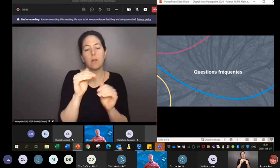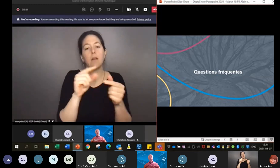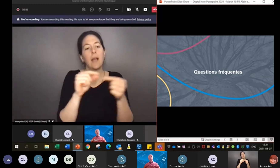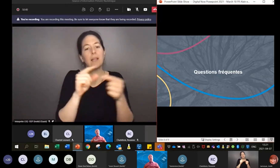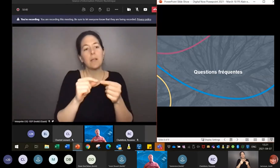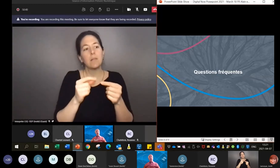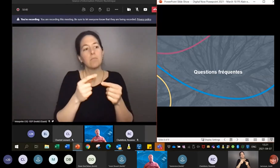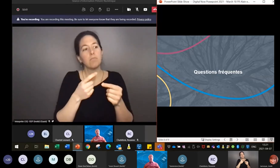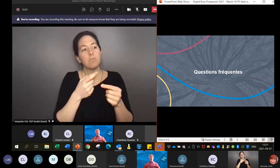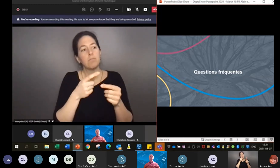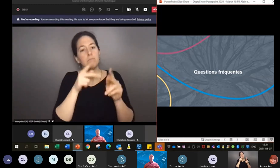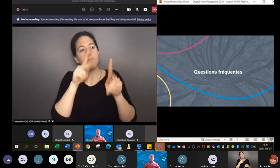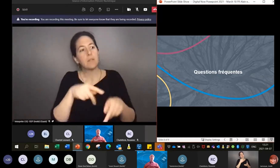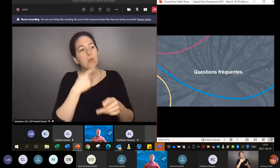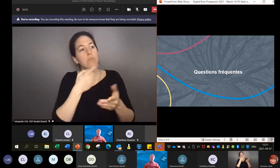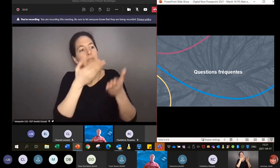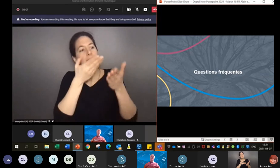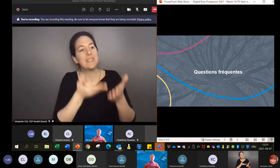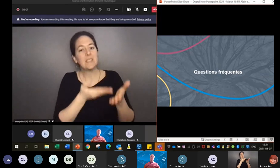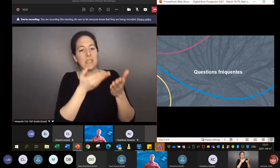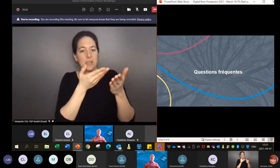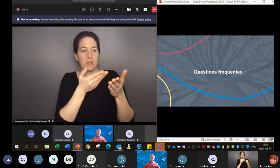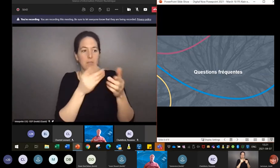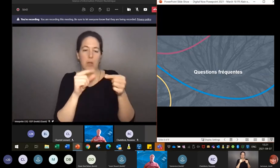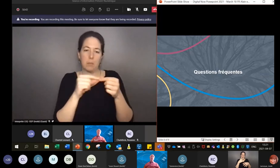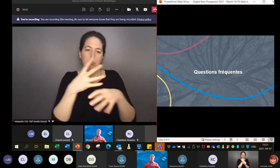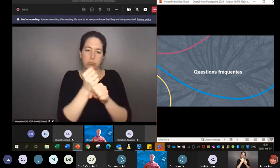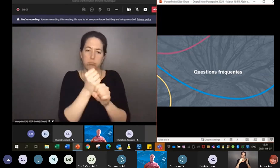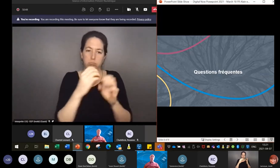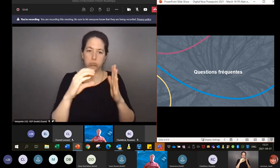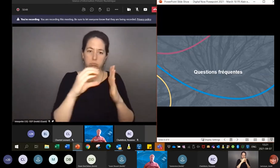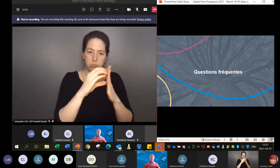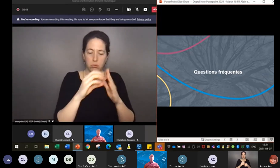ces gens-là sont. À tout prix, évitez